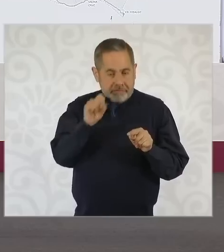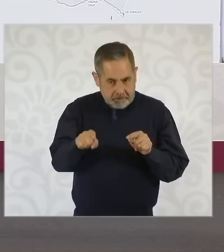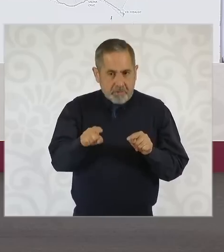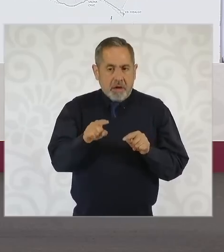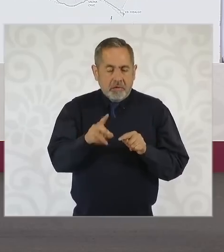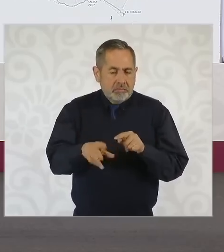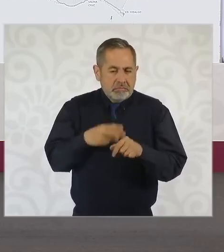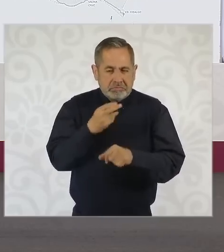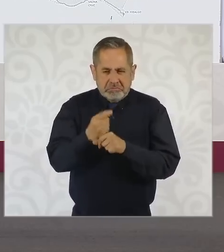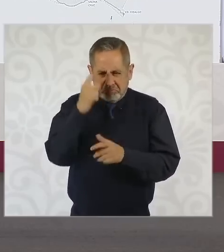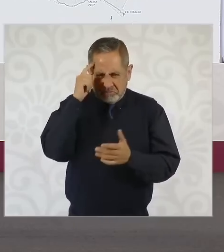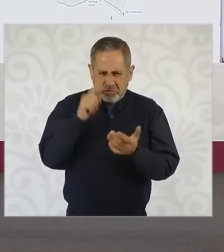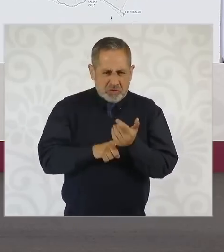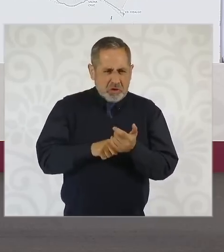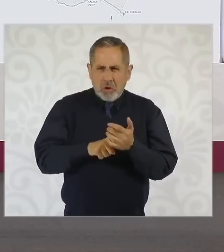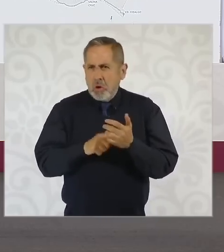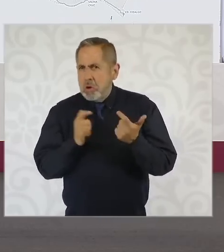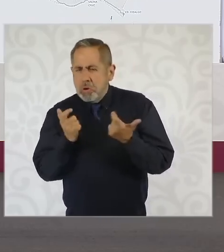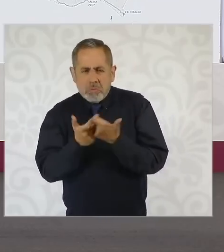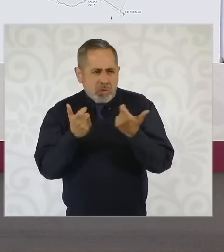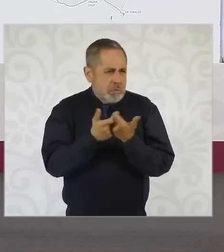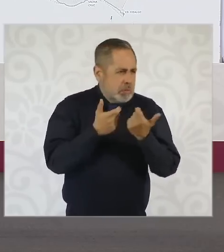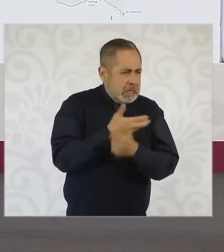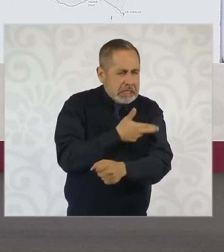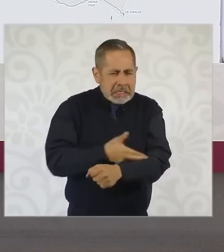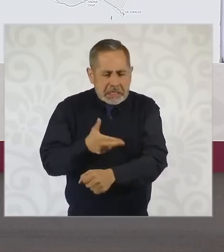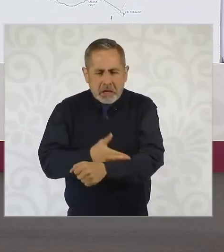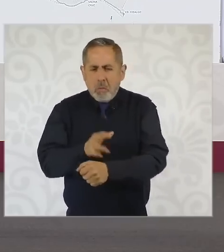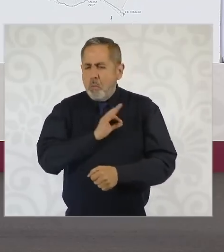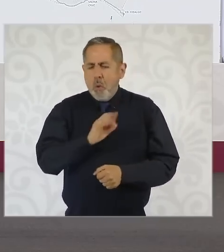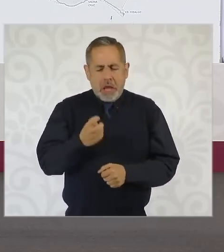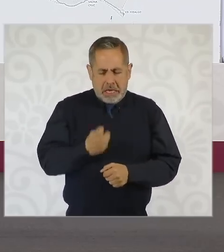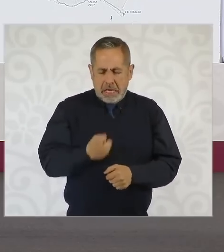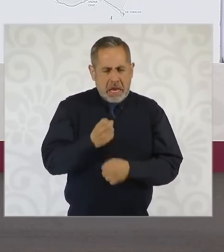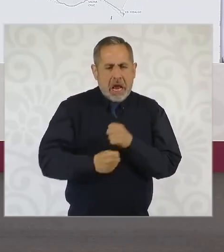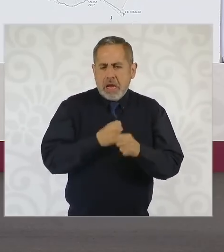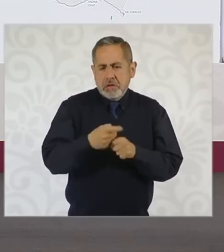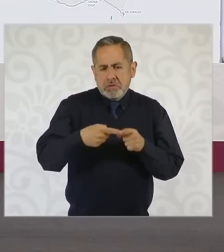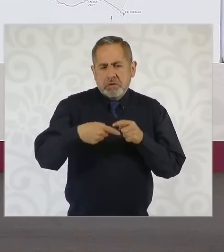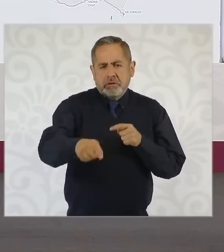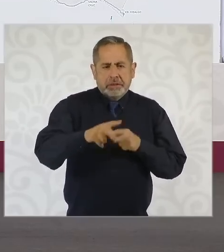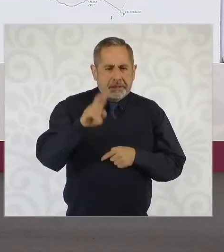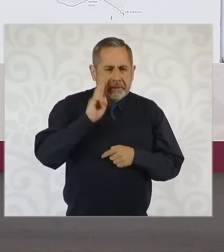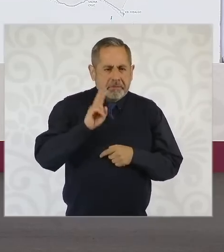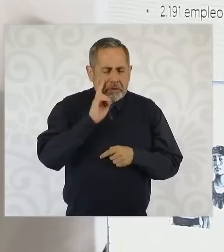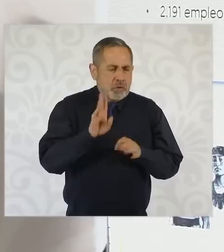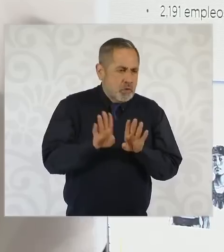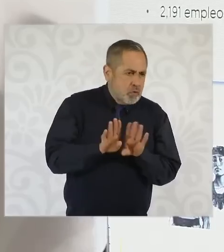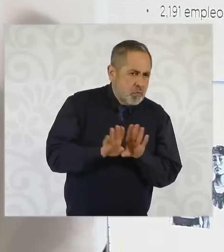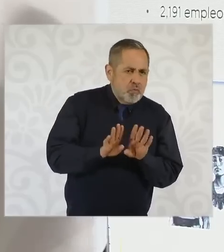creo que con economías pudiéramos sacarlo este año se está estudiando diferentes procesos de de